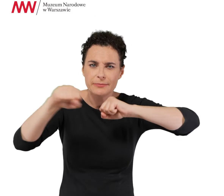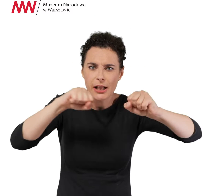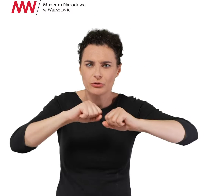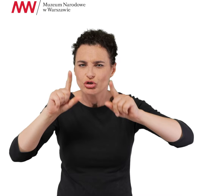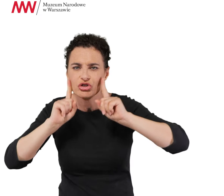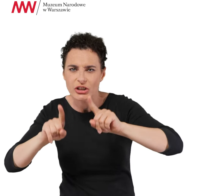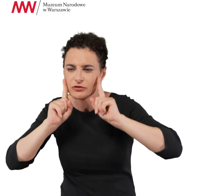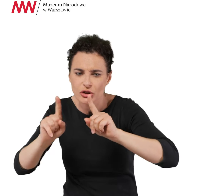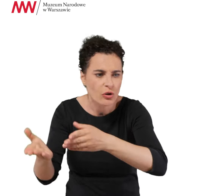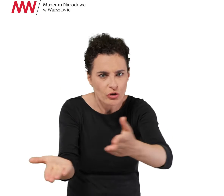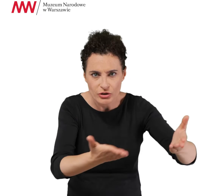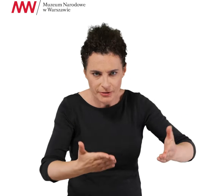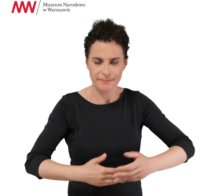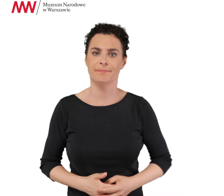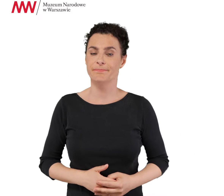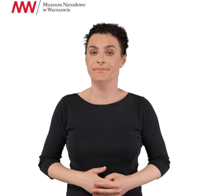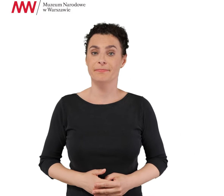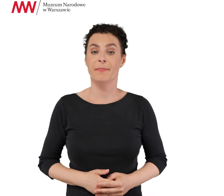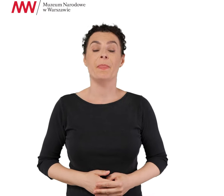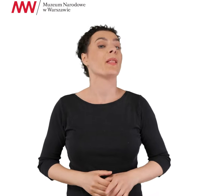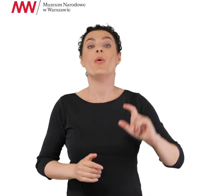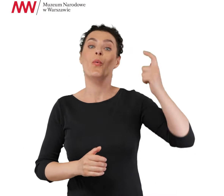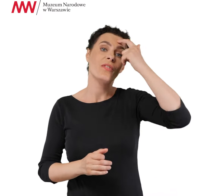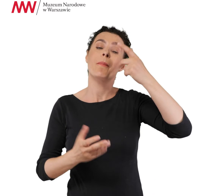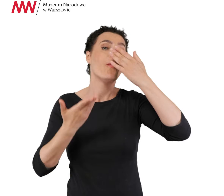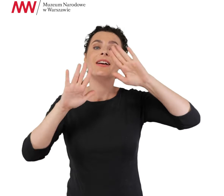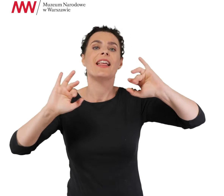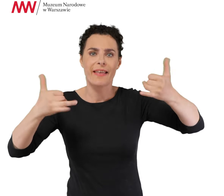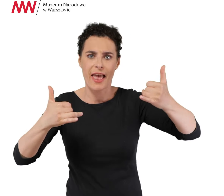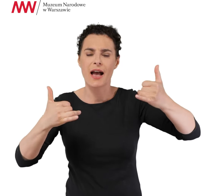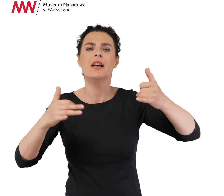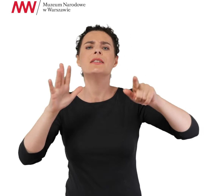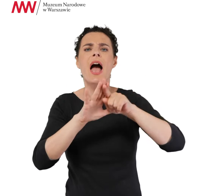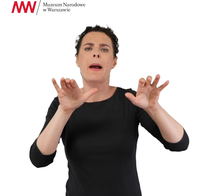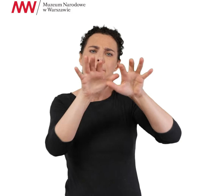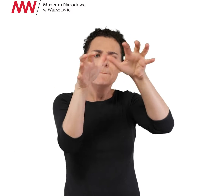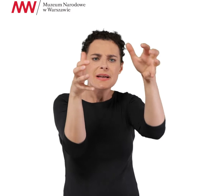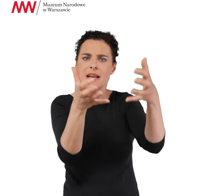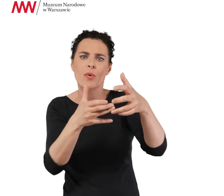poszukiwań artystycznych początku dwudziestego wieku. Manifestuje się ono m.in.